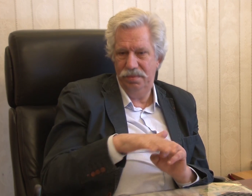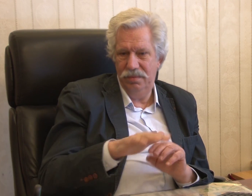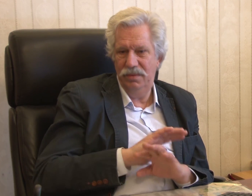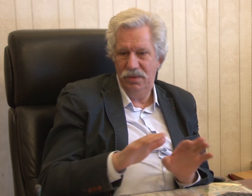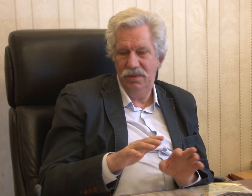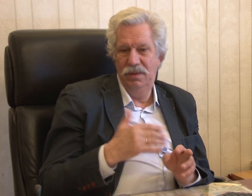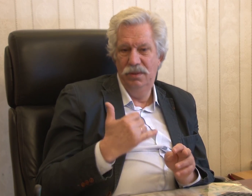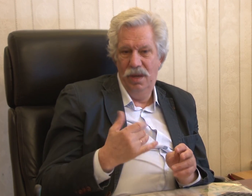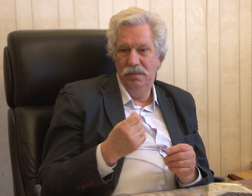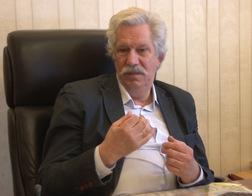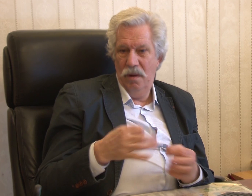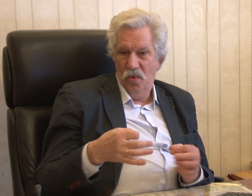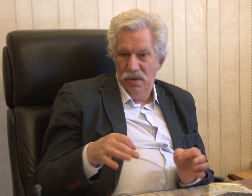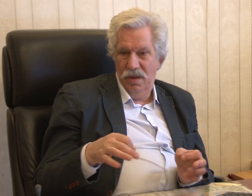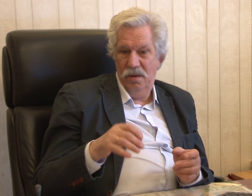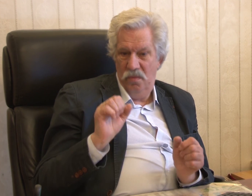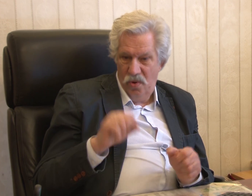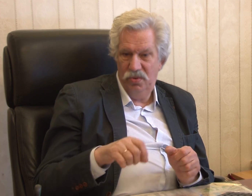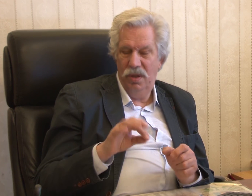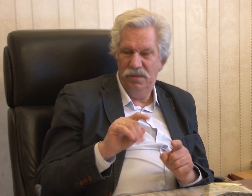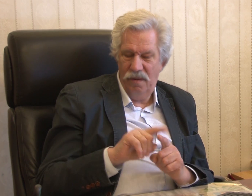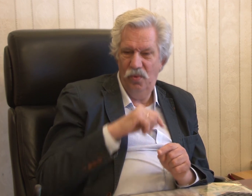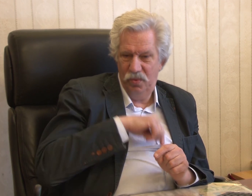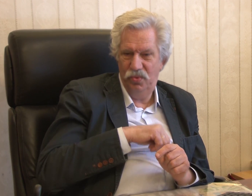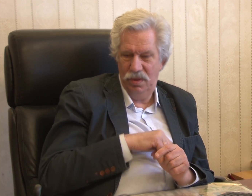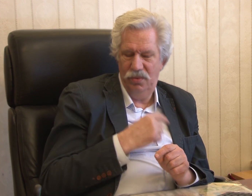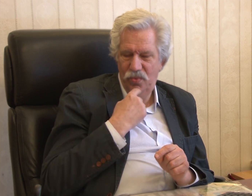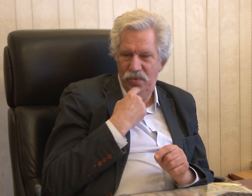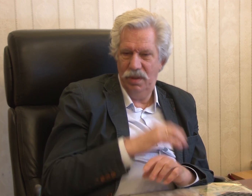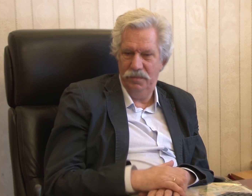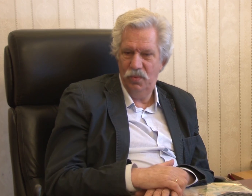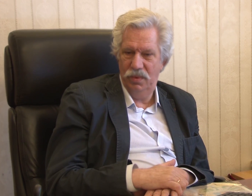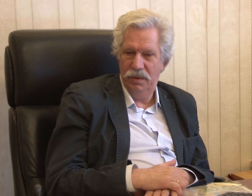слушались слышащих, теперь свободнее стало, все равно внутри нас это осталось.